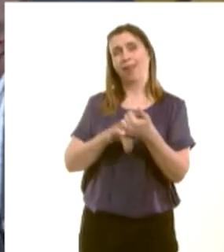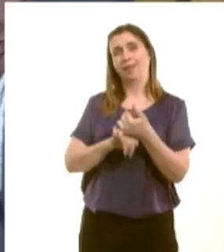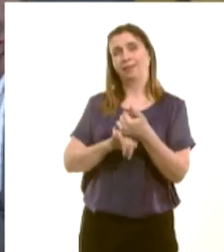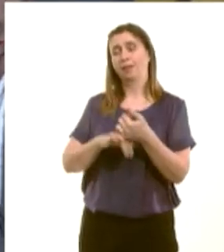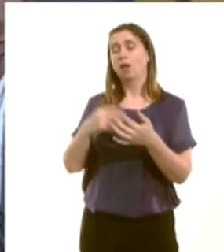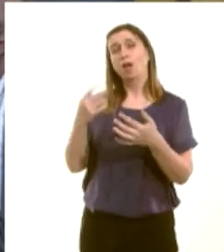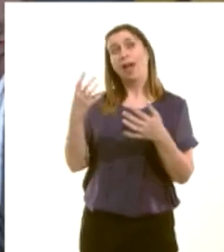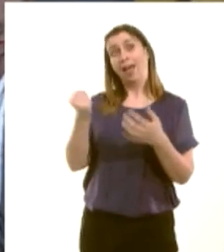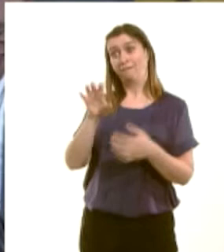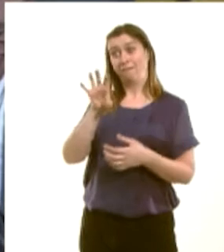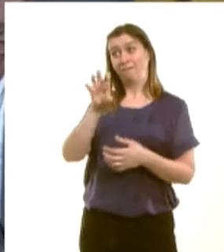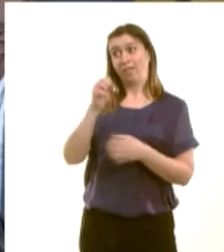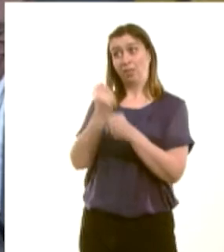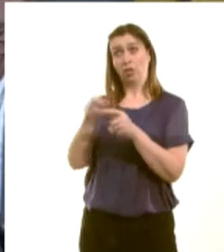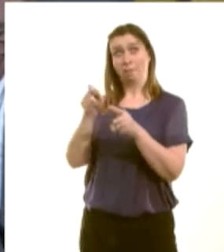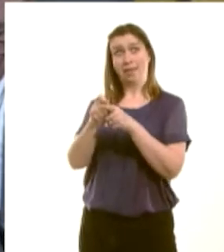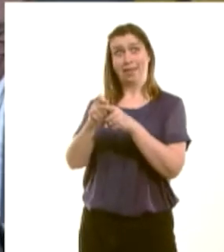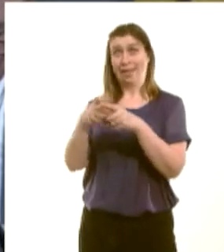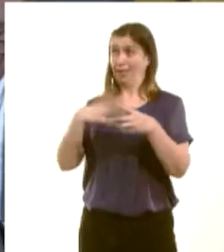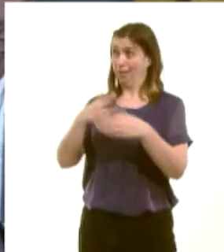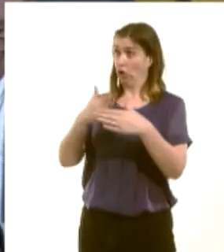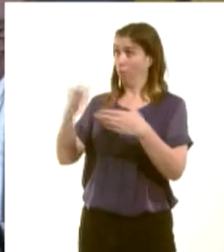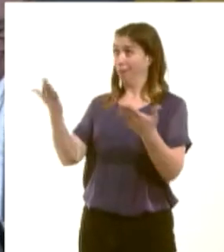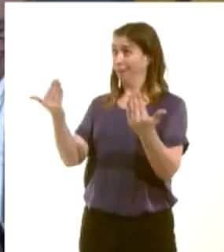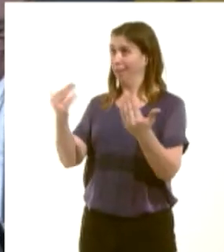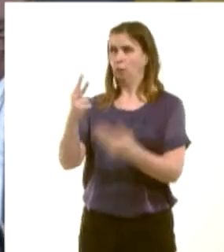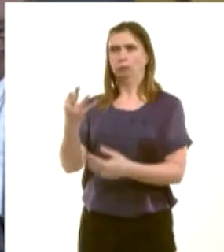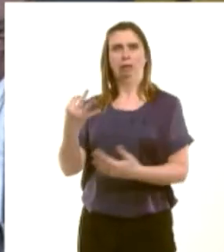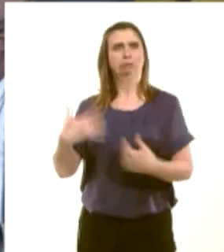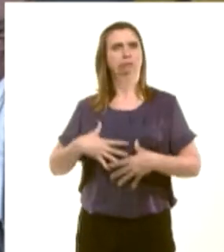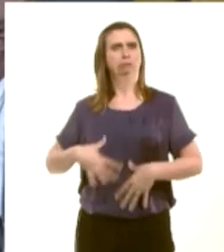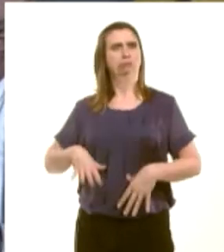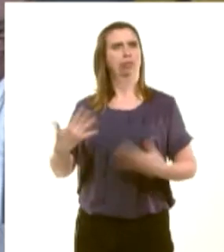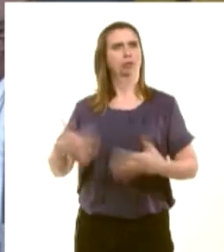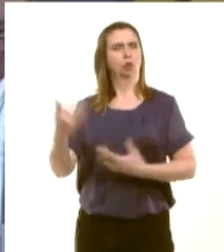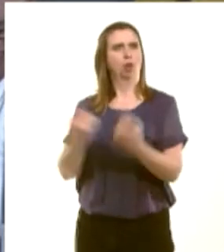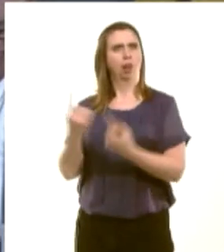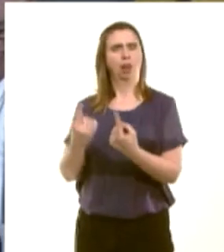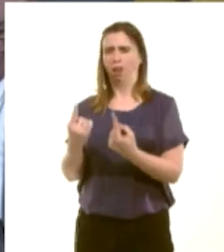diwethaf. Roedd yna wersi da iawn ynglyn ‚ recriwtio tymor hir mewn ardaloedd cefn gwlad, ac maeín